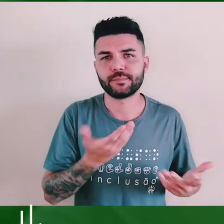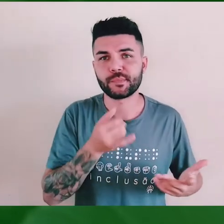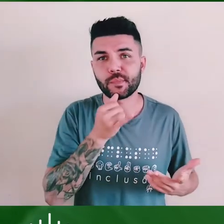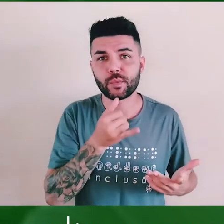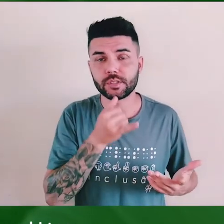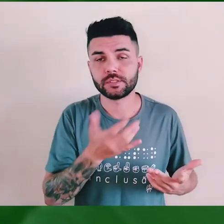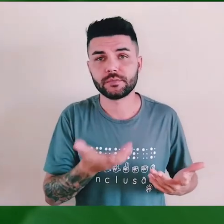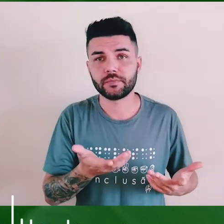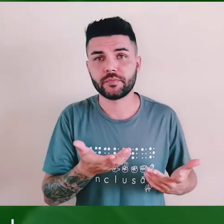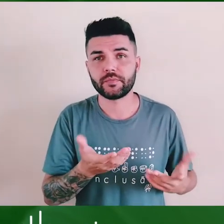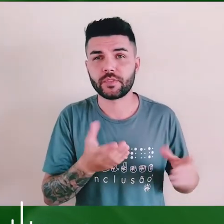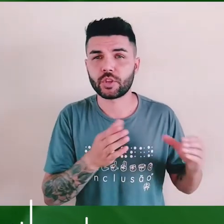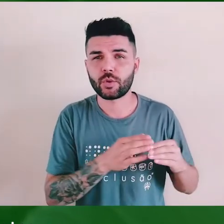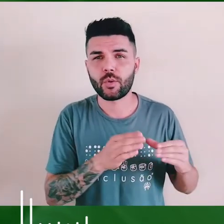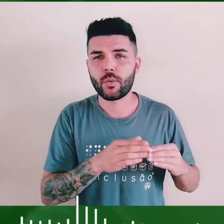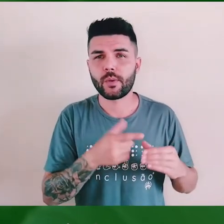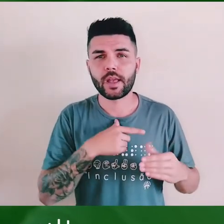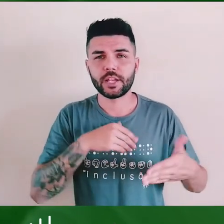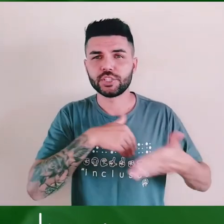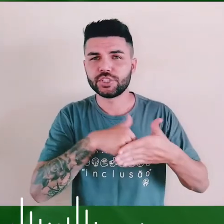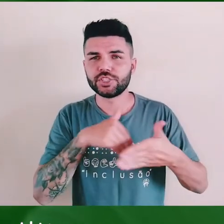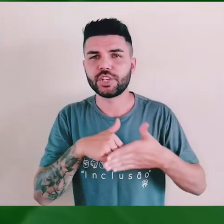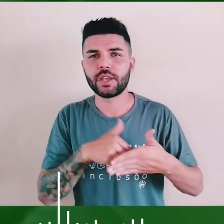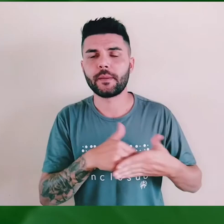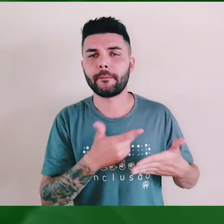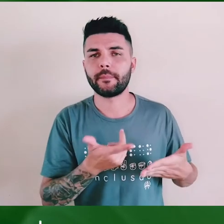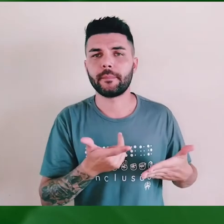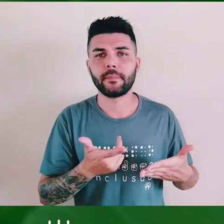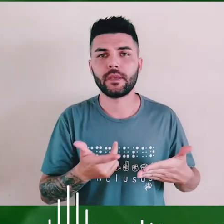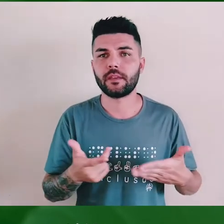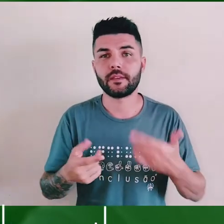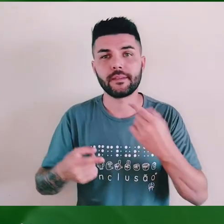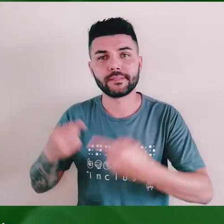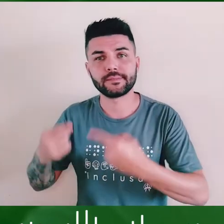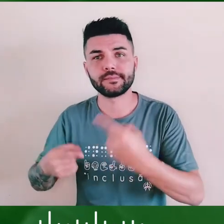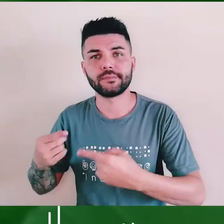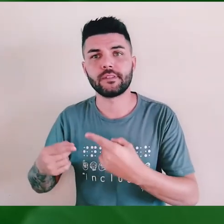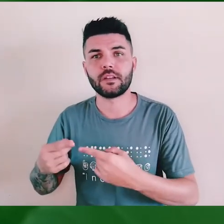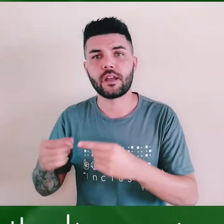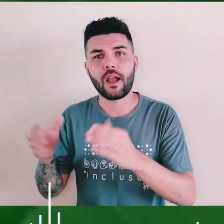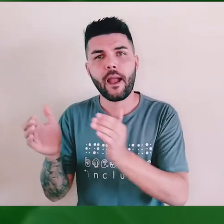do seu time, o grupo do seu partido, da sua banda... você não convive mais com as pessoas